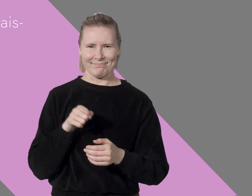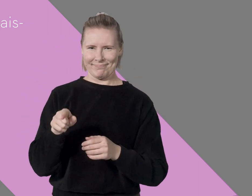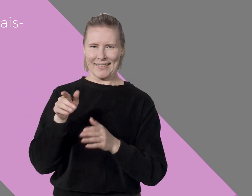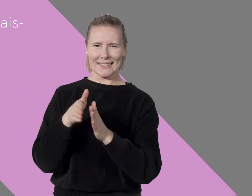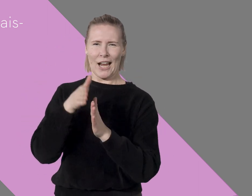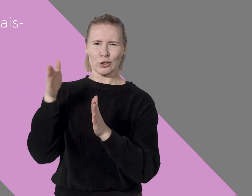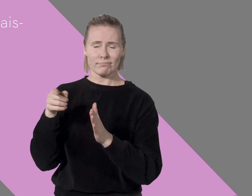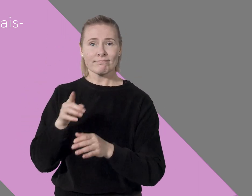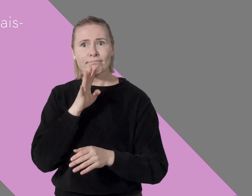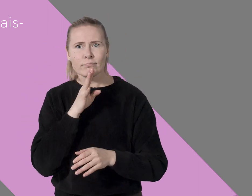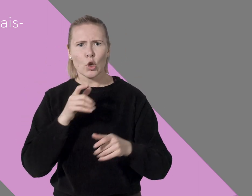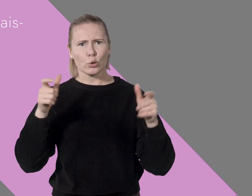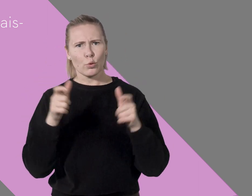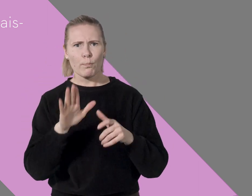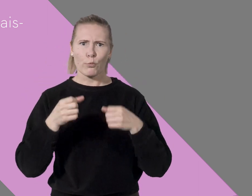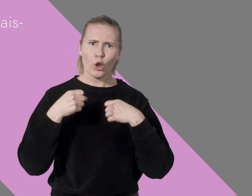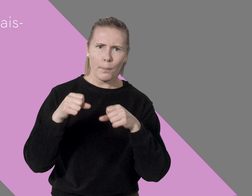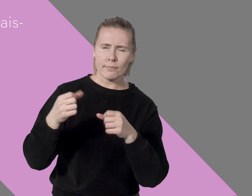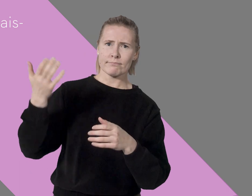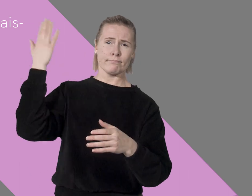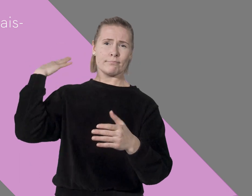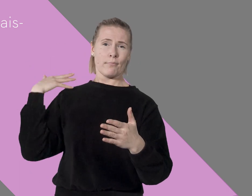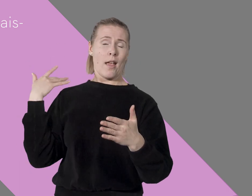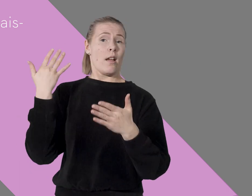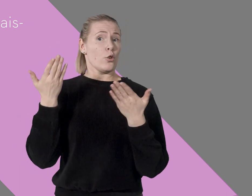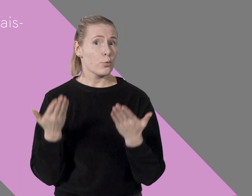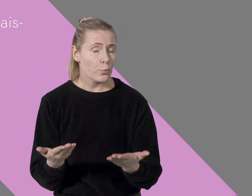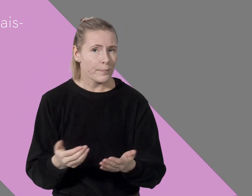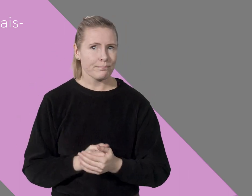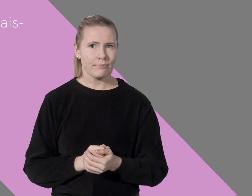Jaksossa esitellään yhdistyksen toimintaa ennen ja nyt, -